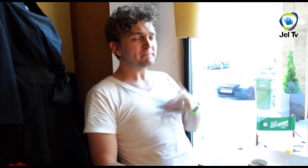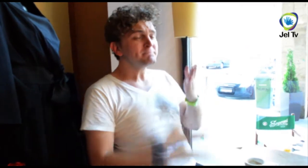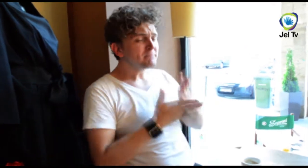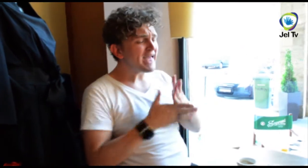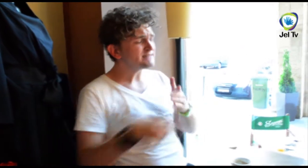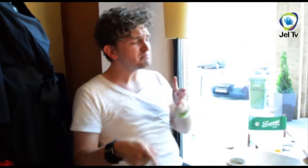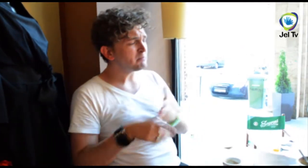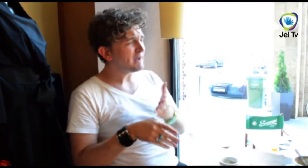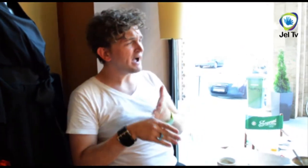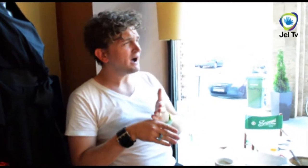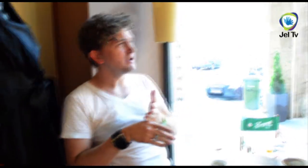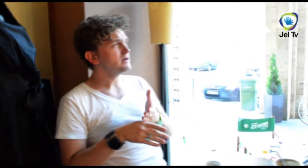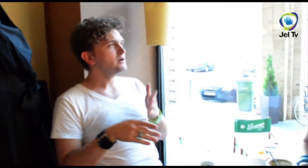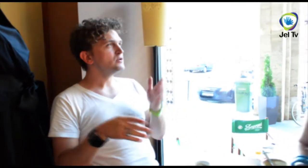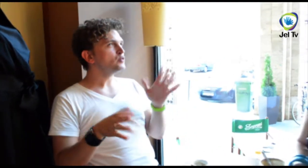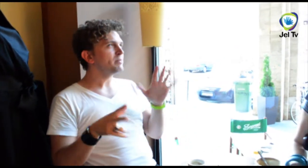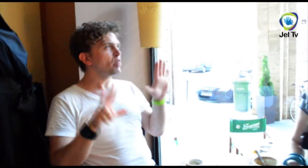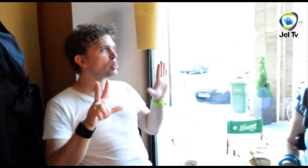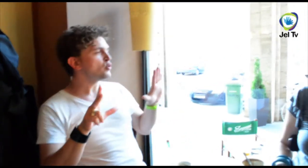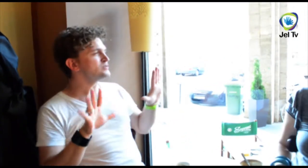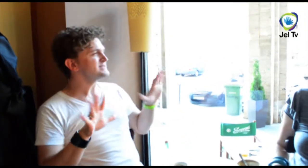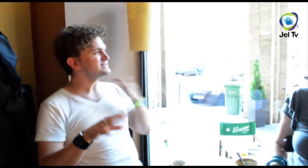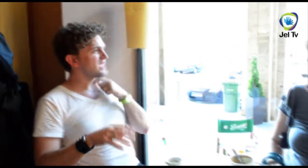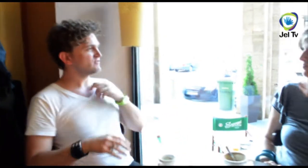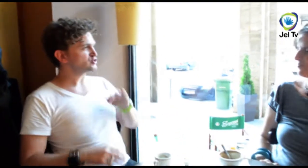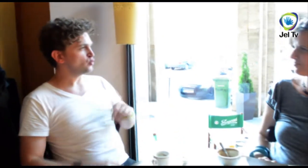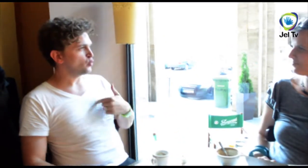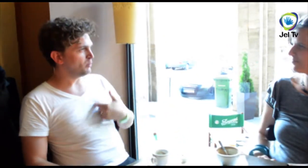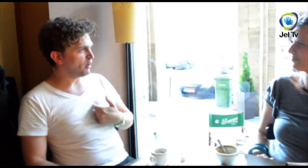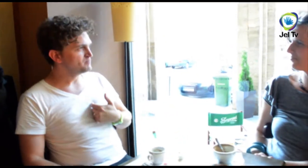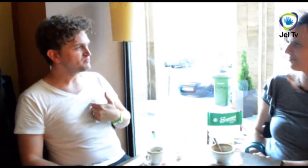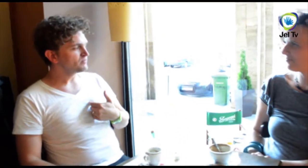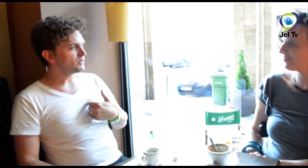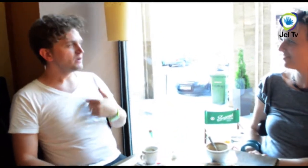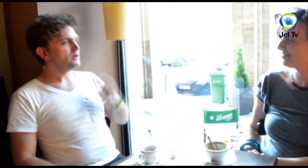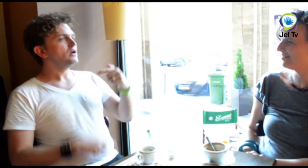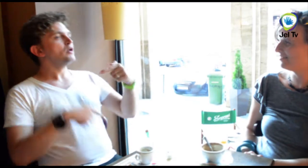és ezt nem nagyon szerettem. Ez akkor kb. 8-10 éves koromban lehetett.